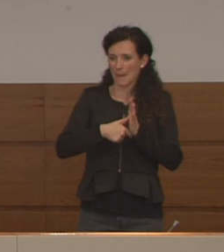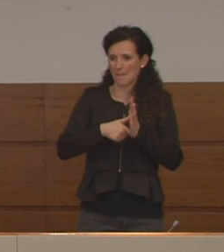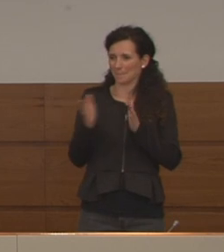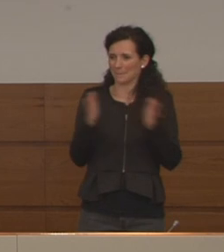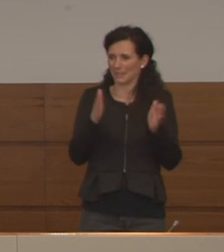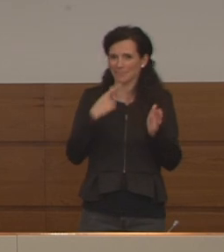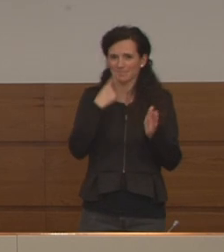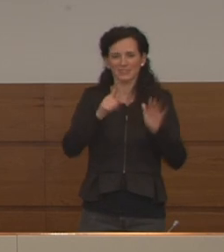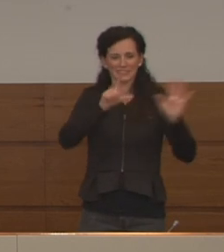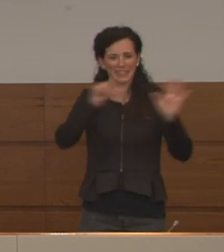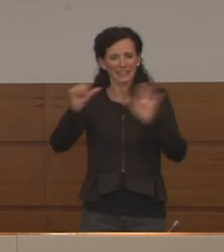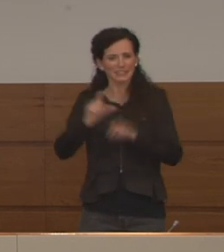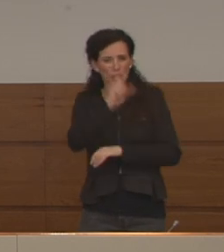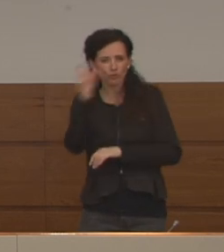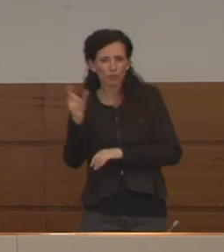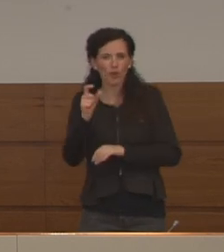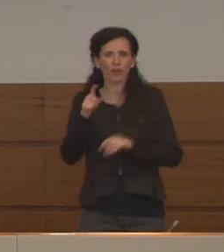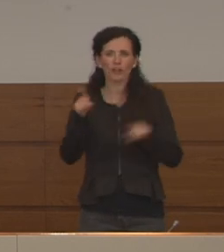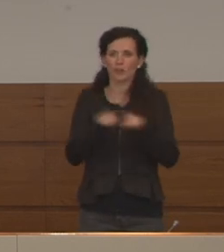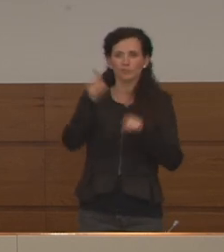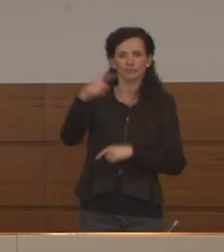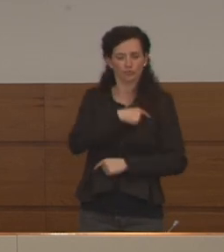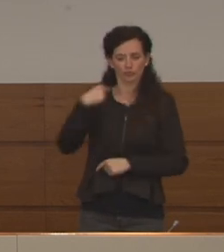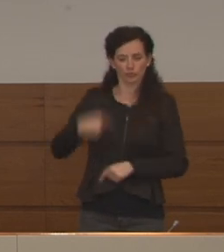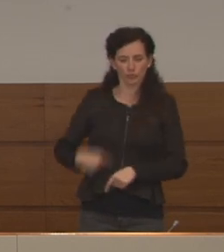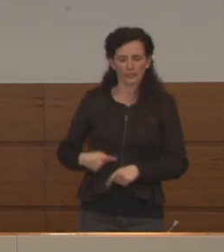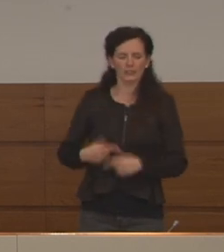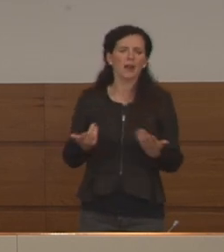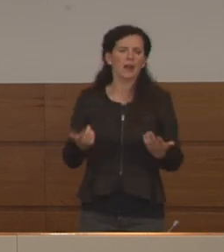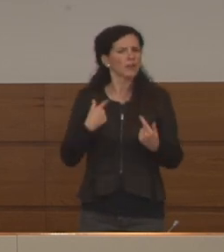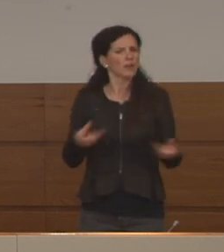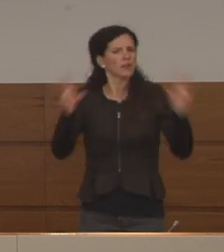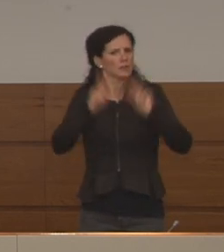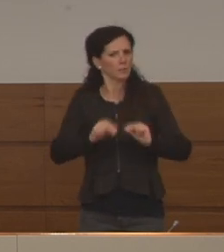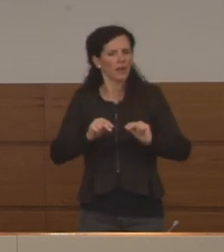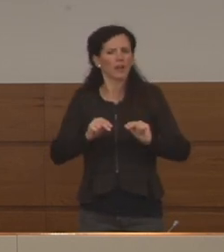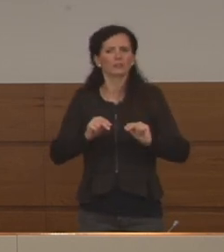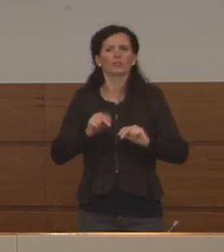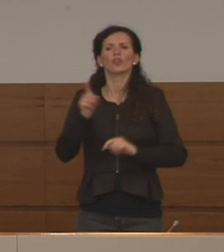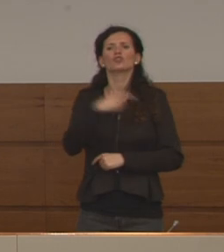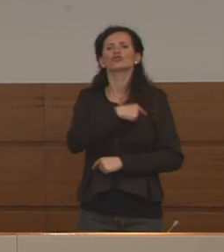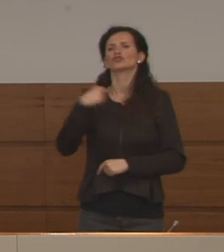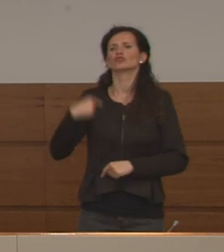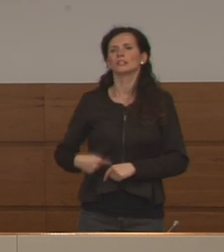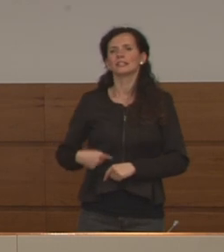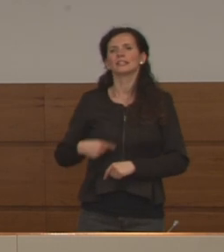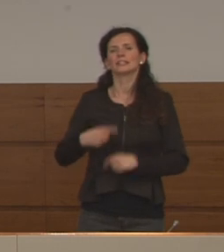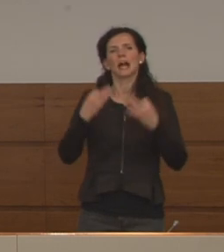una volta, la Cina ha fatto vedere, ha fatto capire che la soluzione